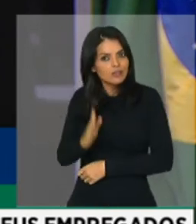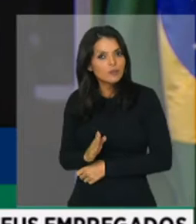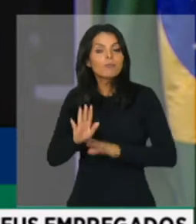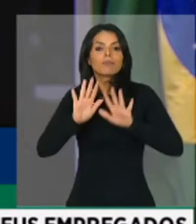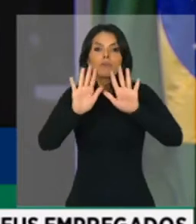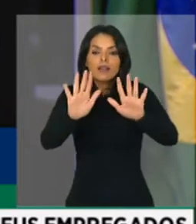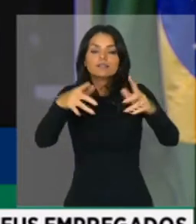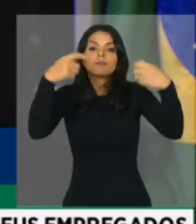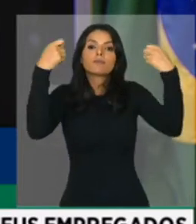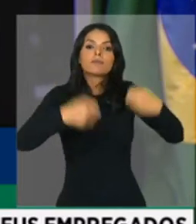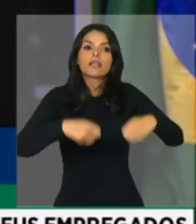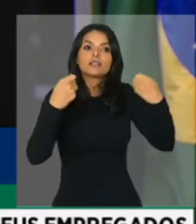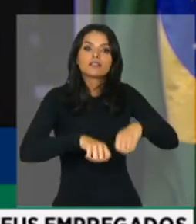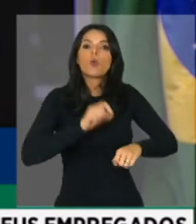PRECISO DE CAPACIDADE PRESIDENTE. VONTADE DE